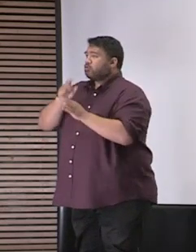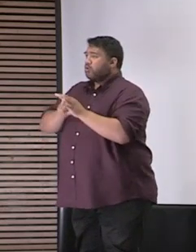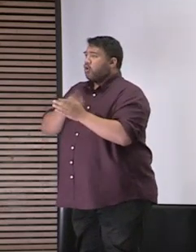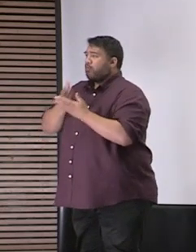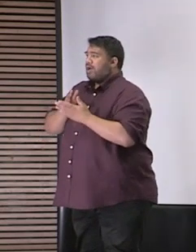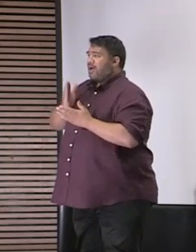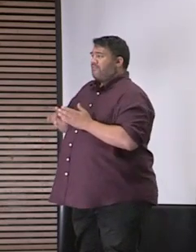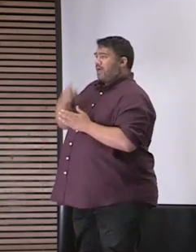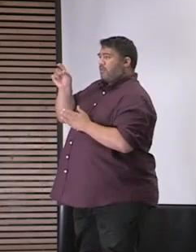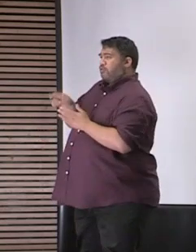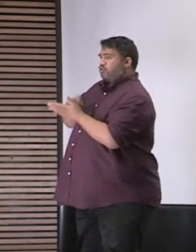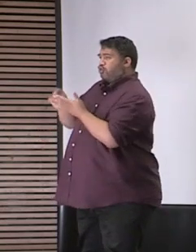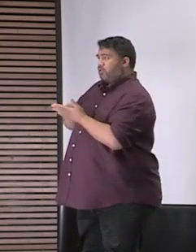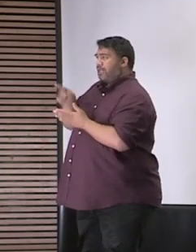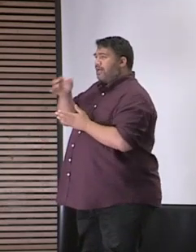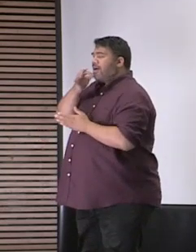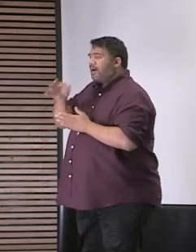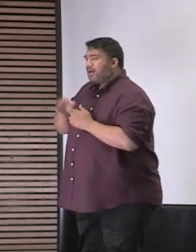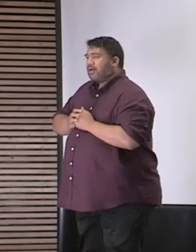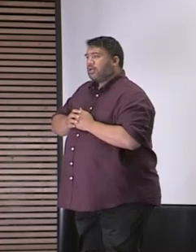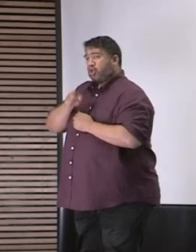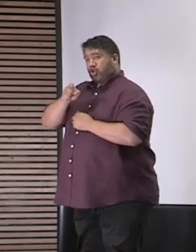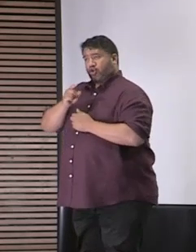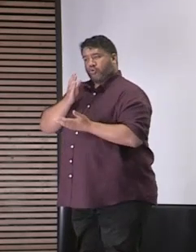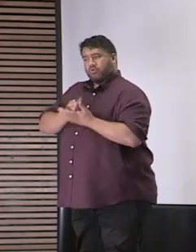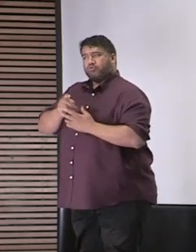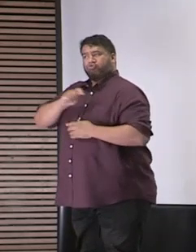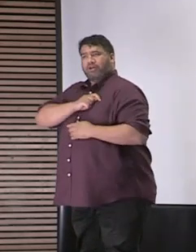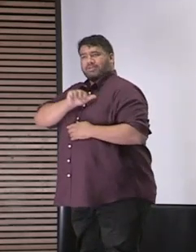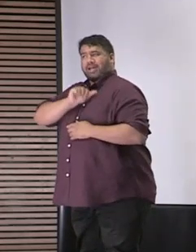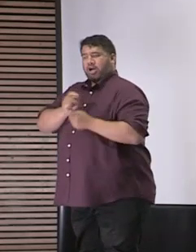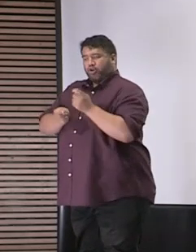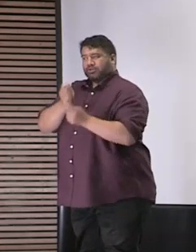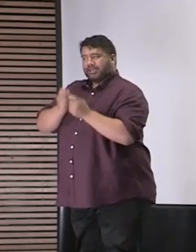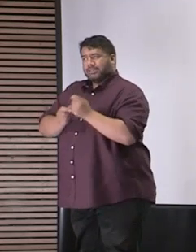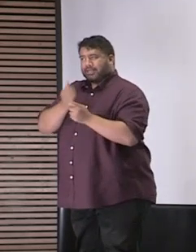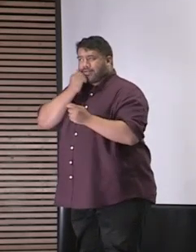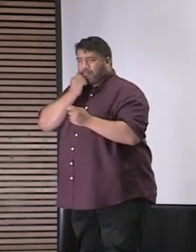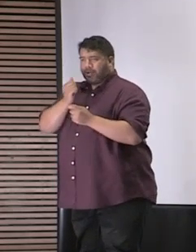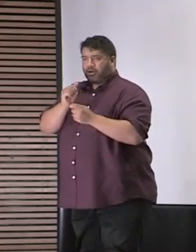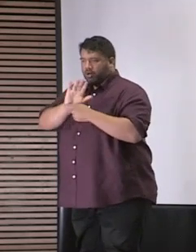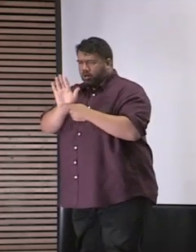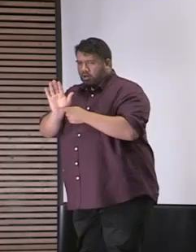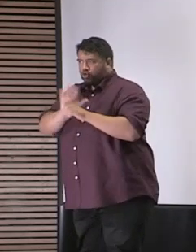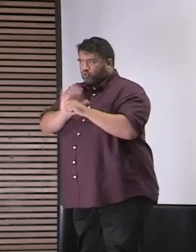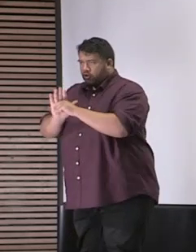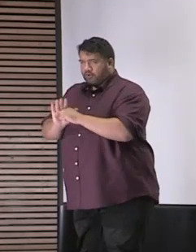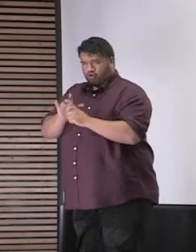siguiente o dos. Jacinda Ardern: